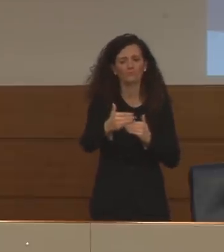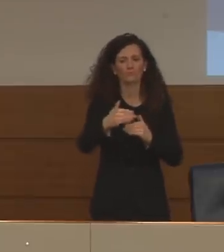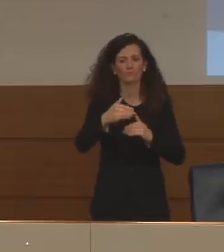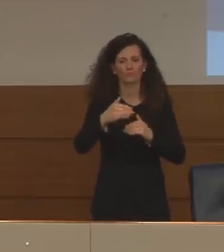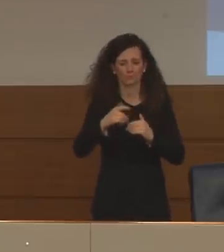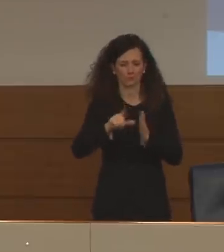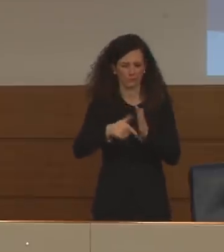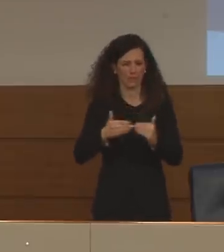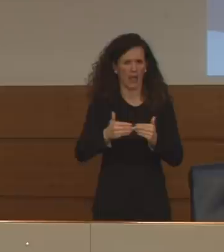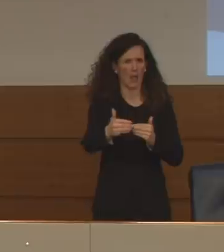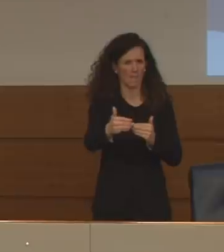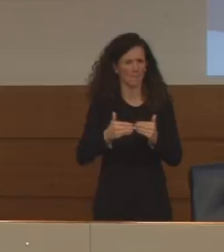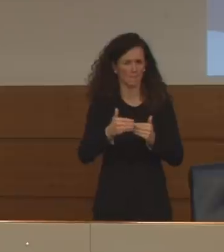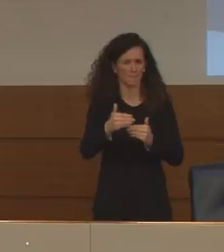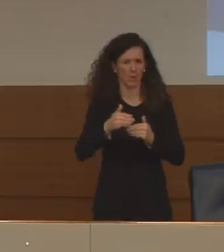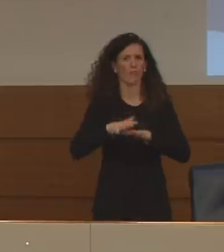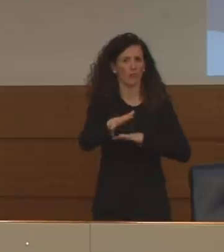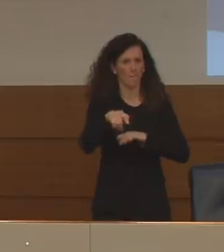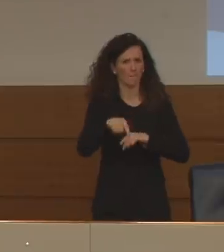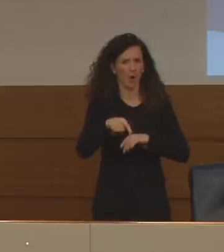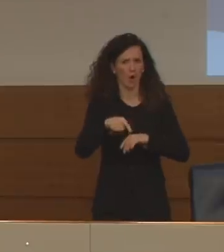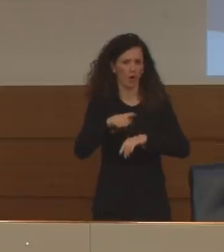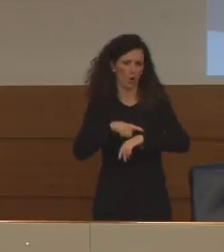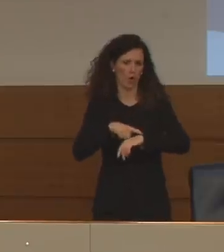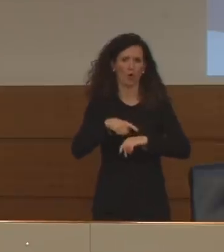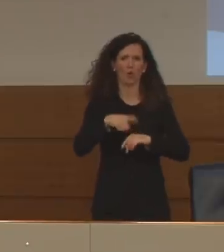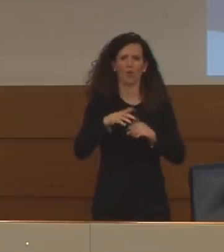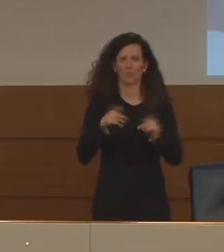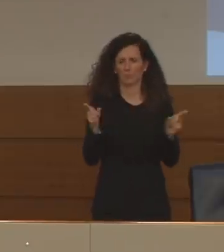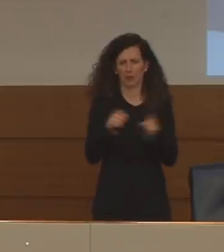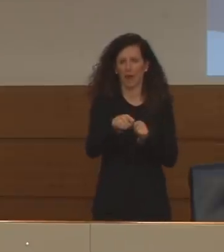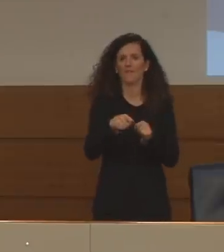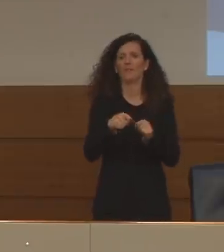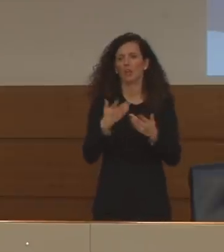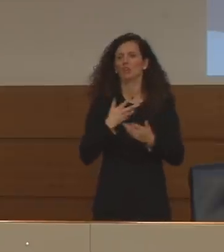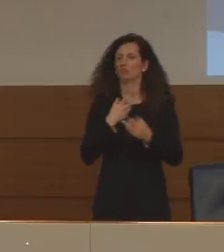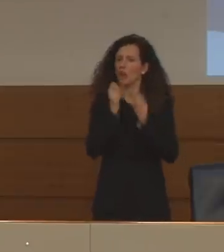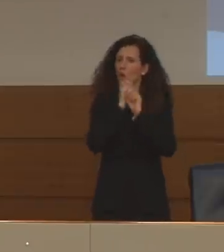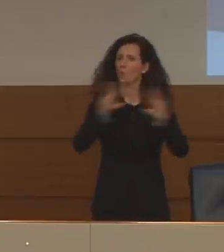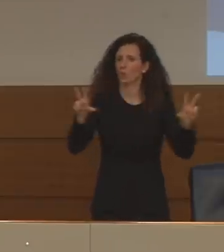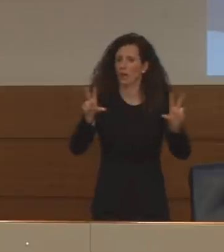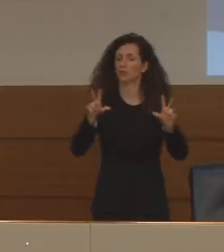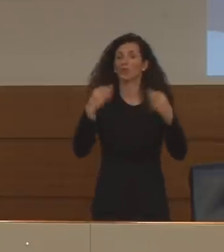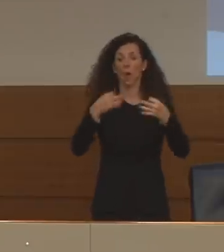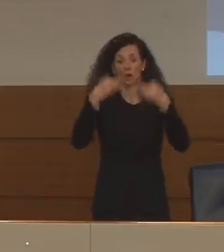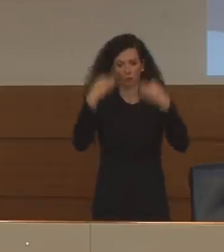che vi verranno comunicati nel momento in cui saranno definiti.